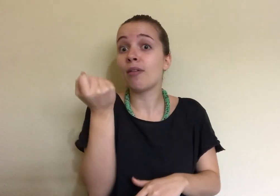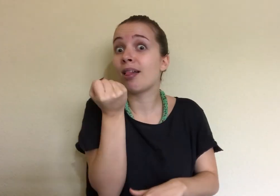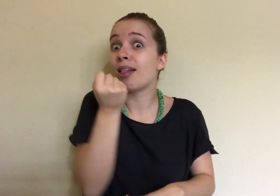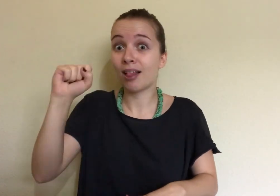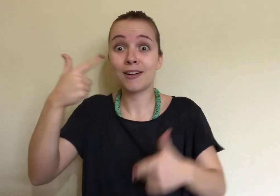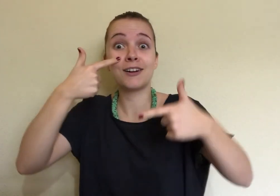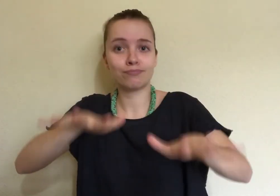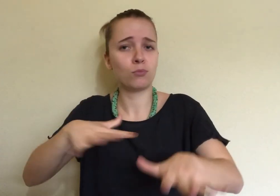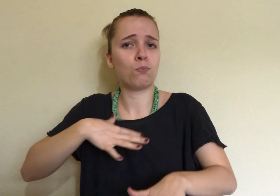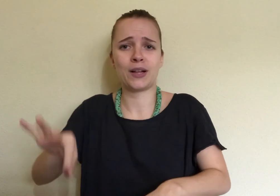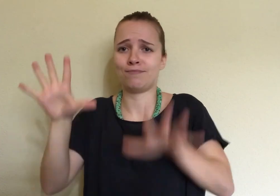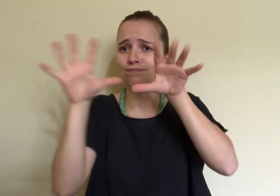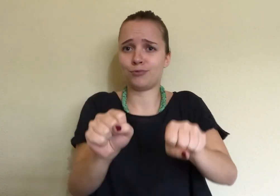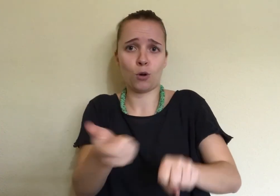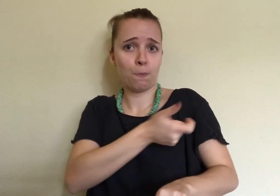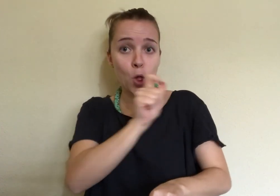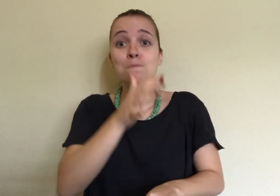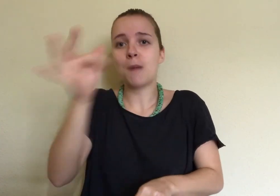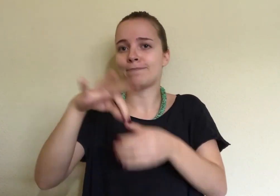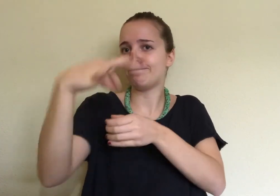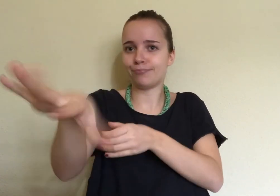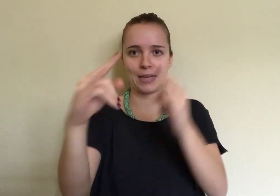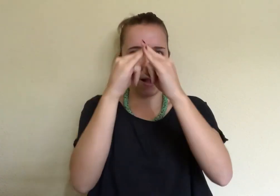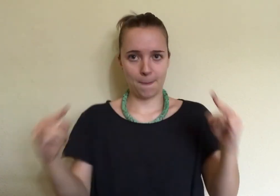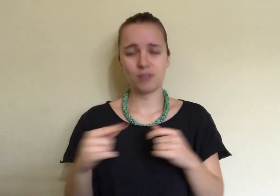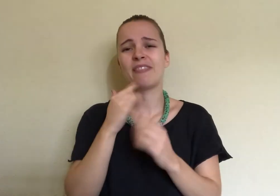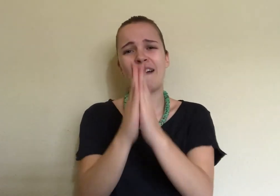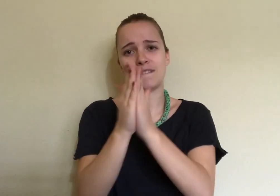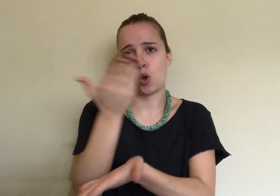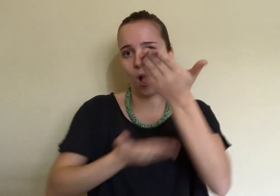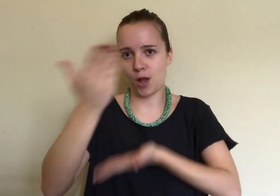pueden haber arrestos y condenas, así como la expulsión inmediata del campamento. Pedimos vuestra colaboración.